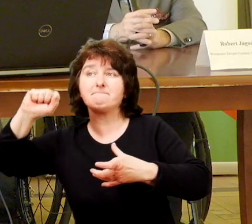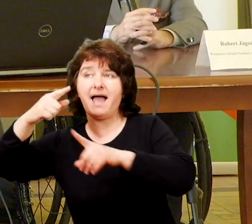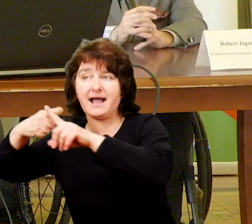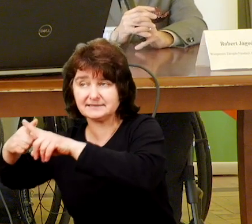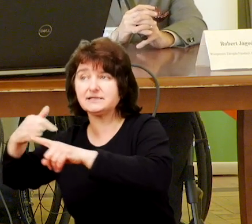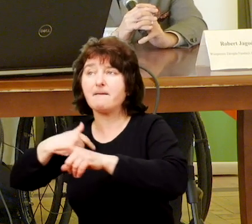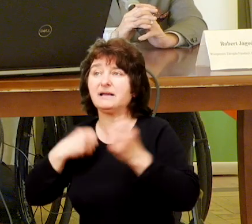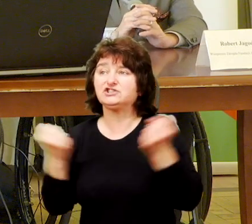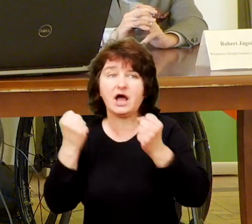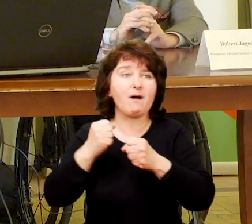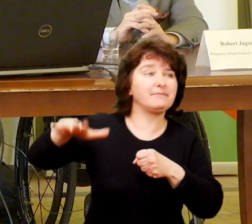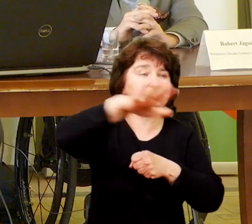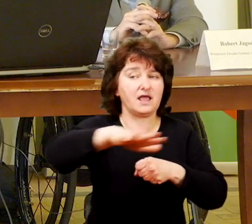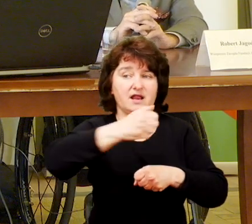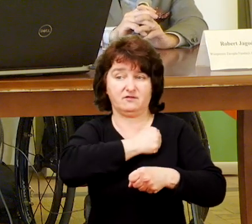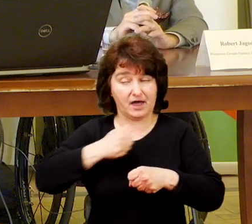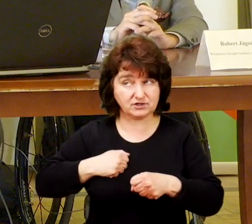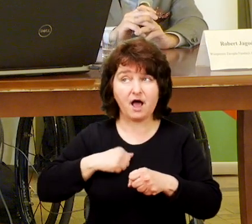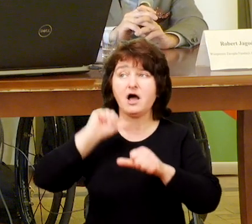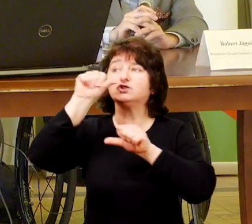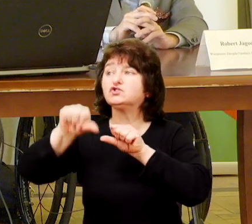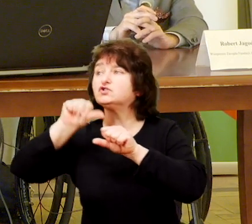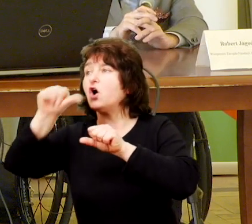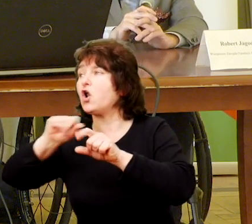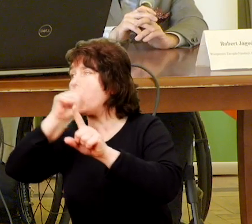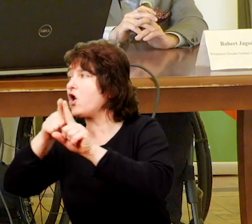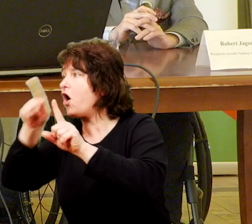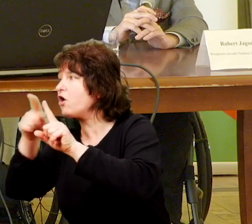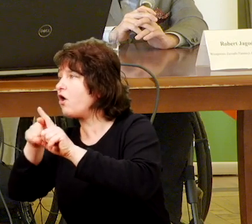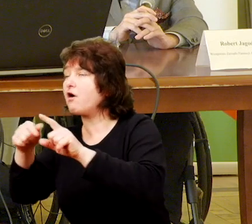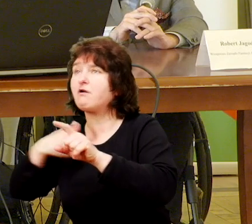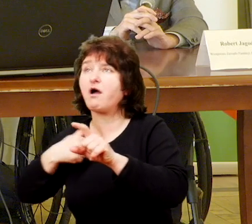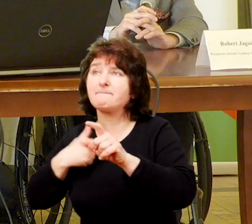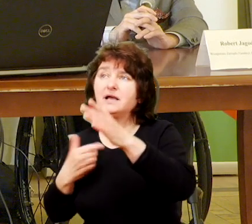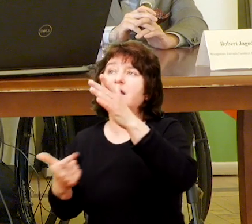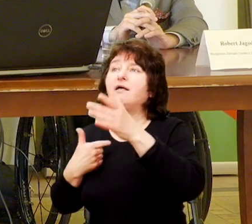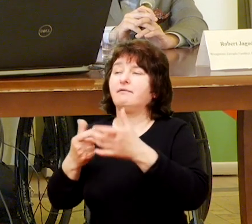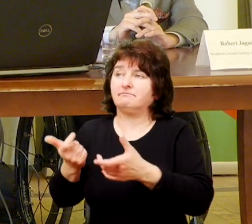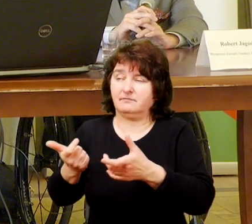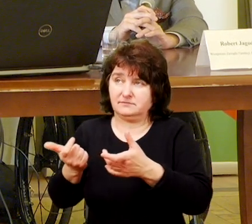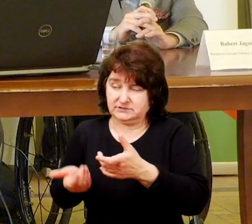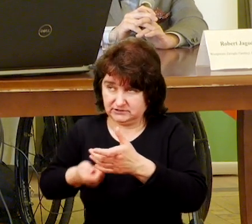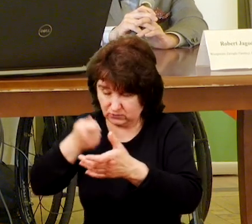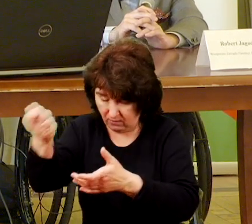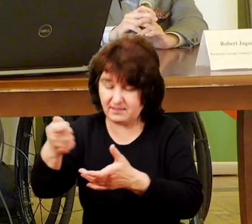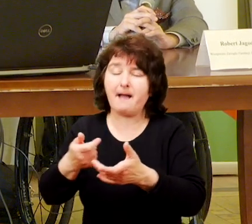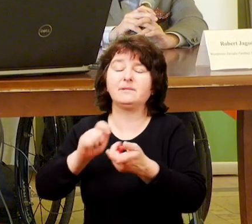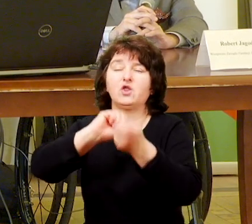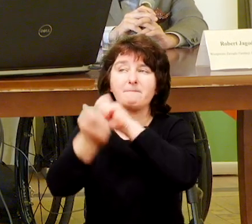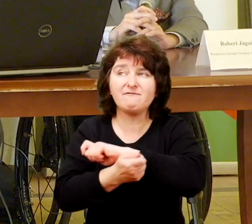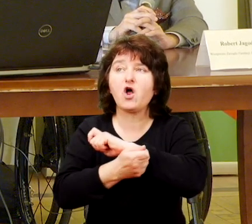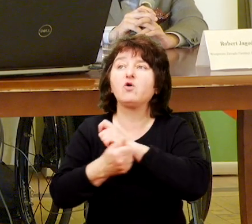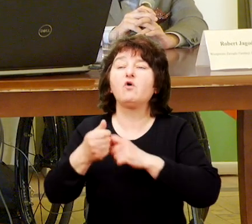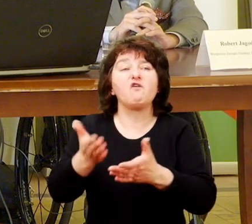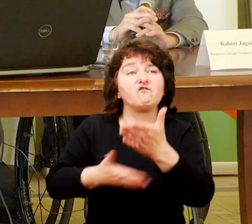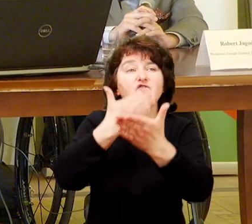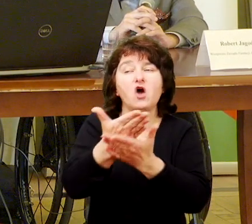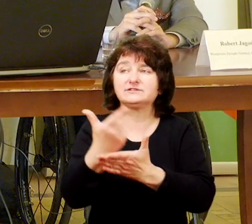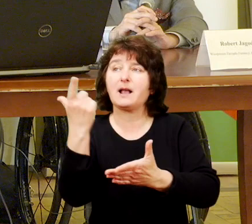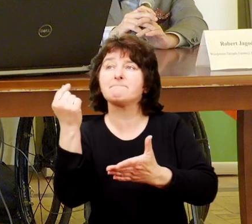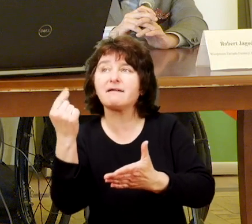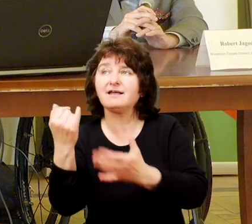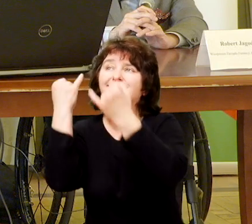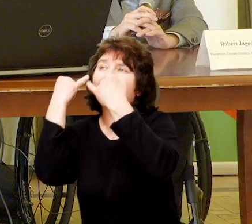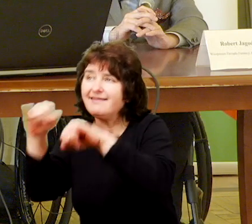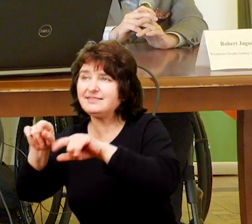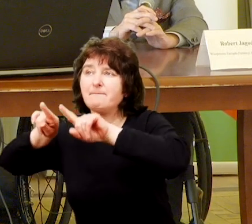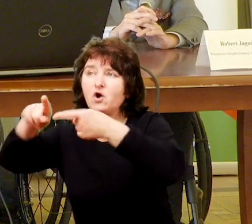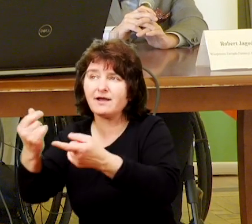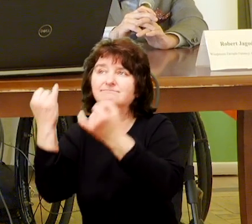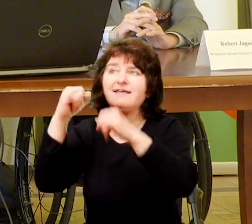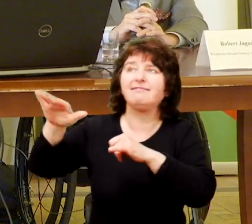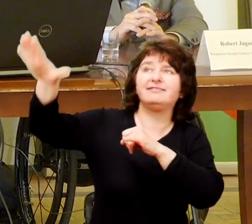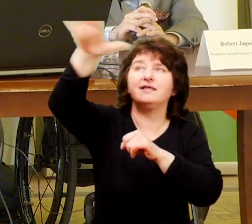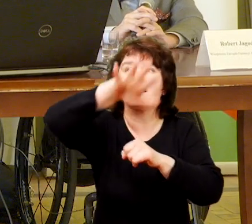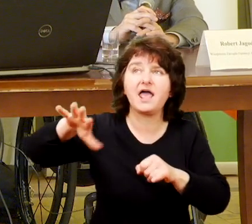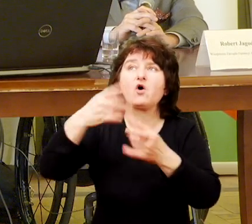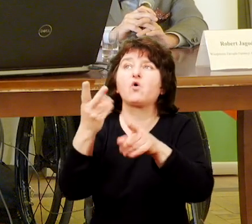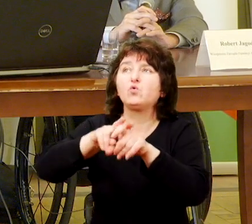Co roku nawiązujemy partnerstwo i składamy do PFRON wnioski partnerskie z innymi organizacjami z innych regionów, które są wyspecjalizowane we wspieranie osób w spektrum autyzmu.